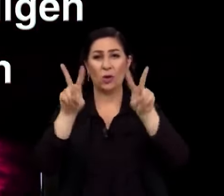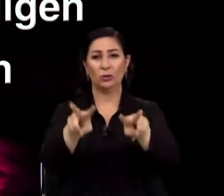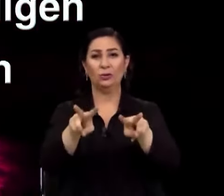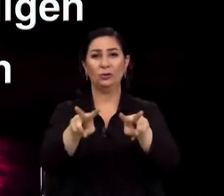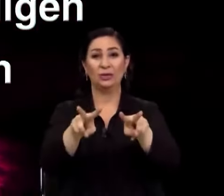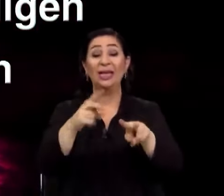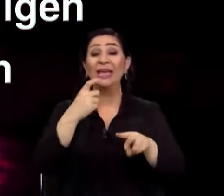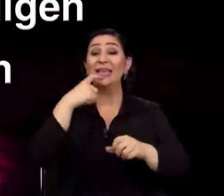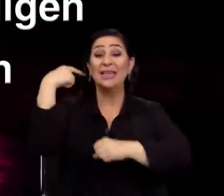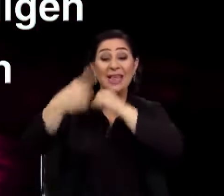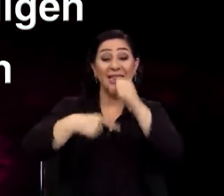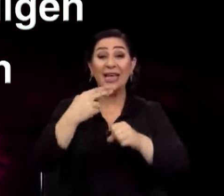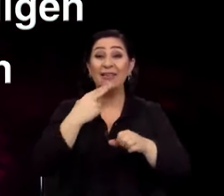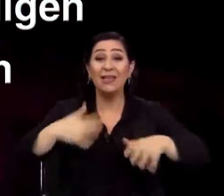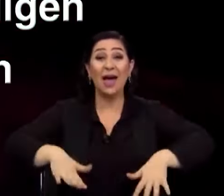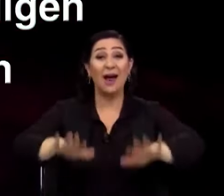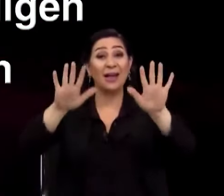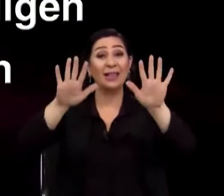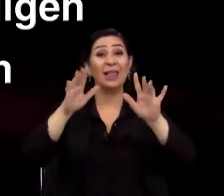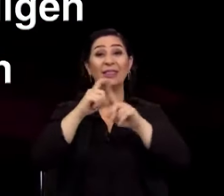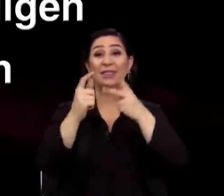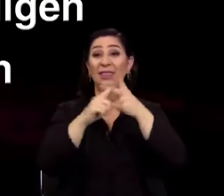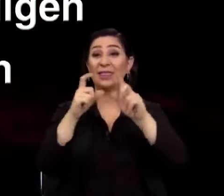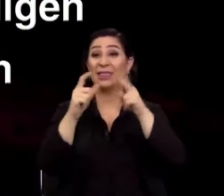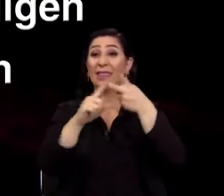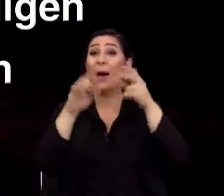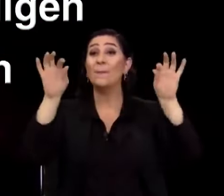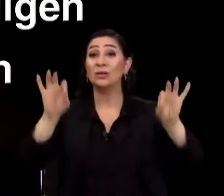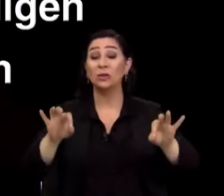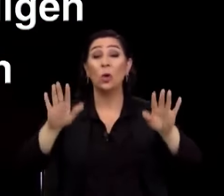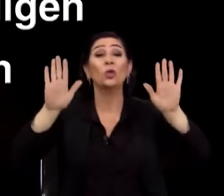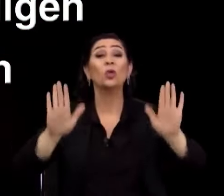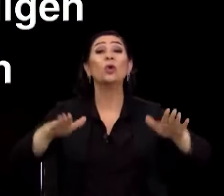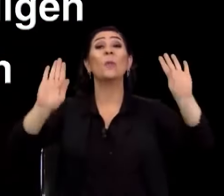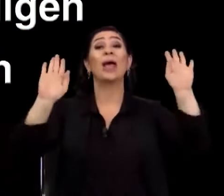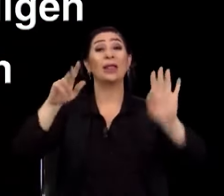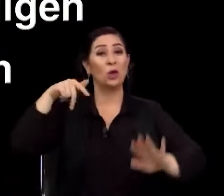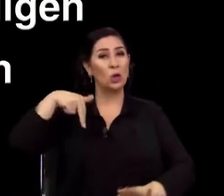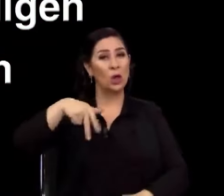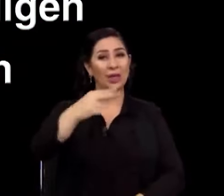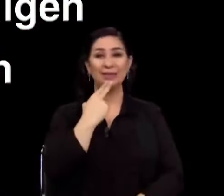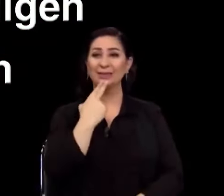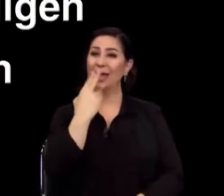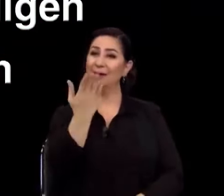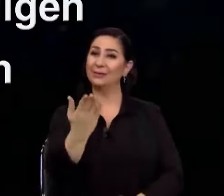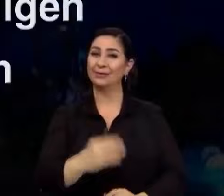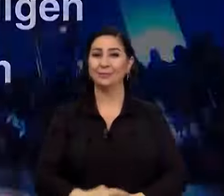yılın kadın hareketi dadda başlıyor durmayın yürüyün